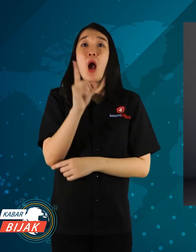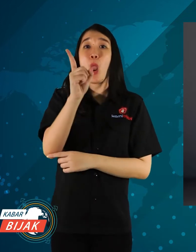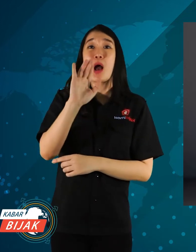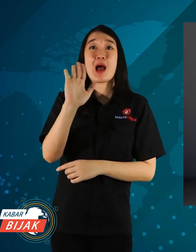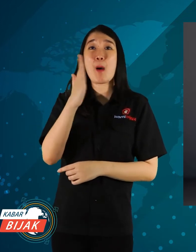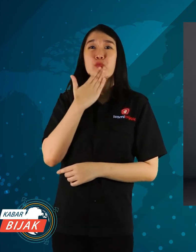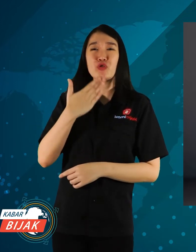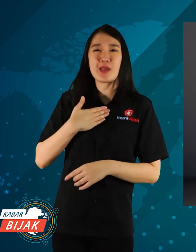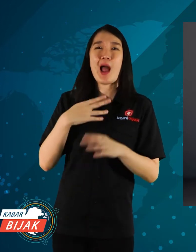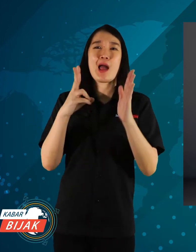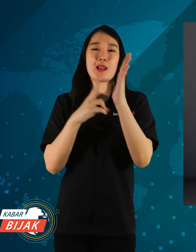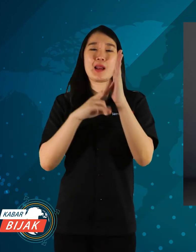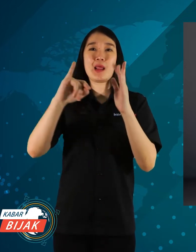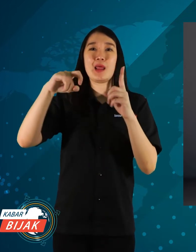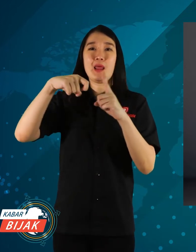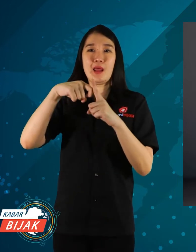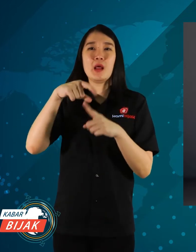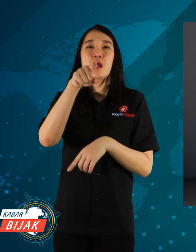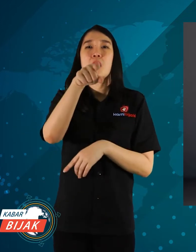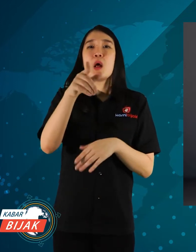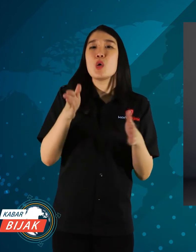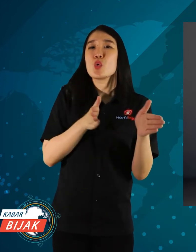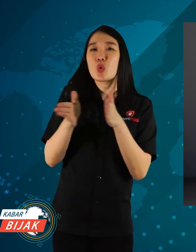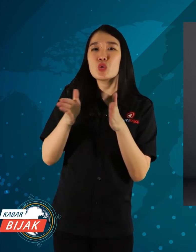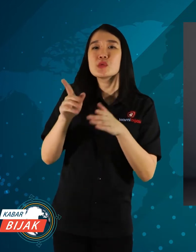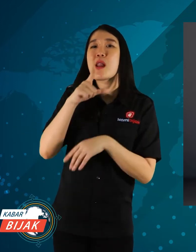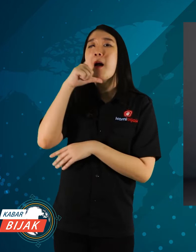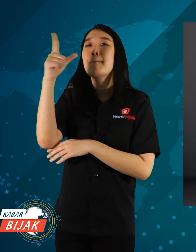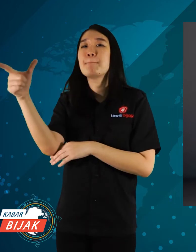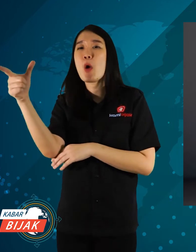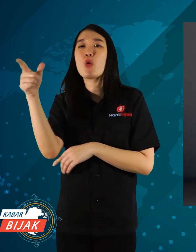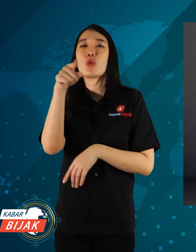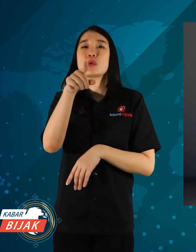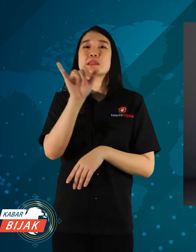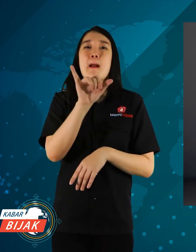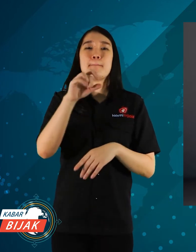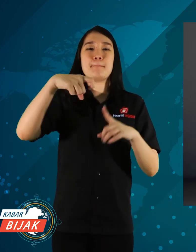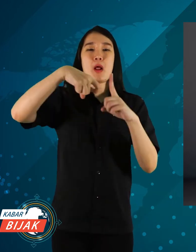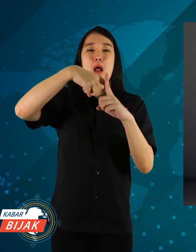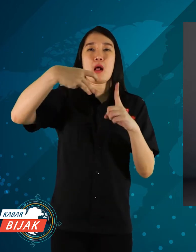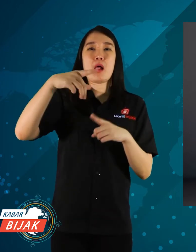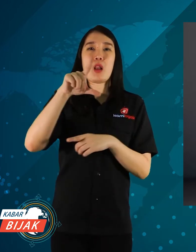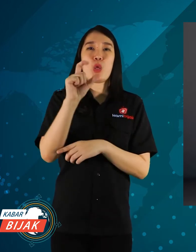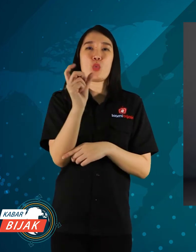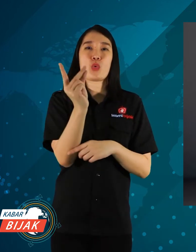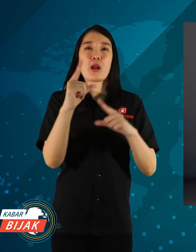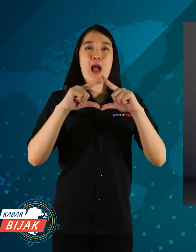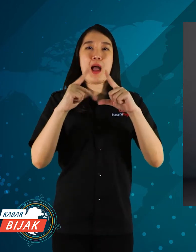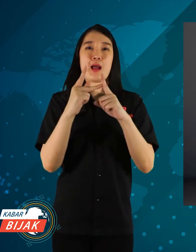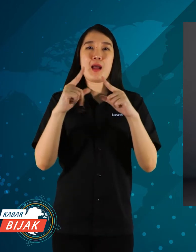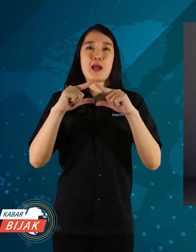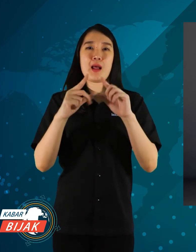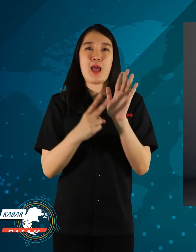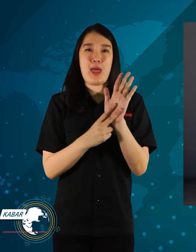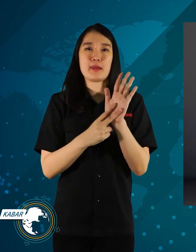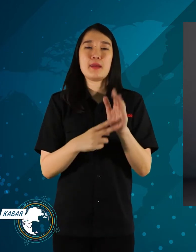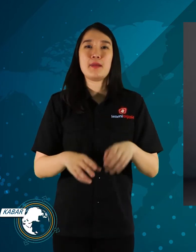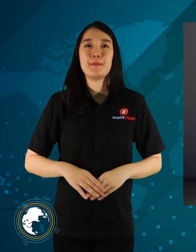Apabila tidak memiliki NIK, uruslah dulu dan melapor pada Kelurahan.